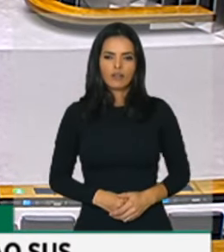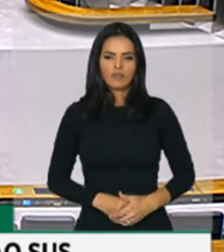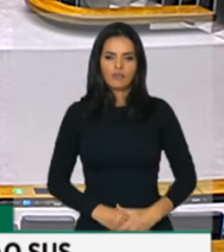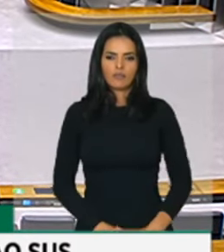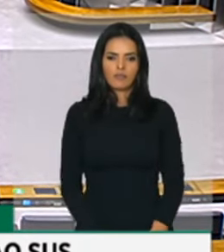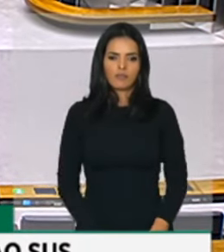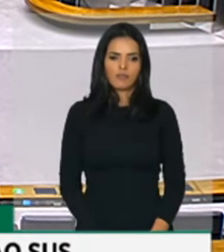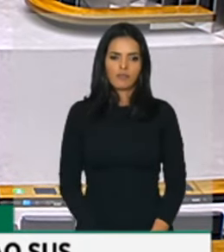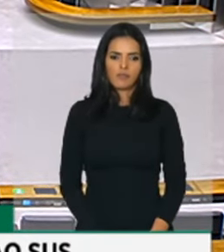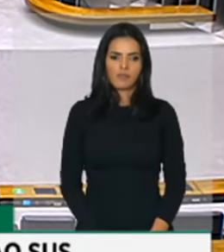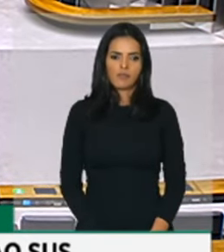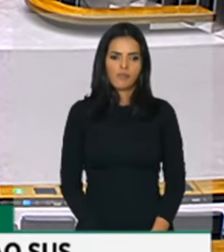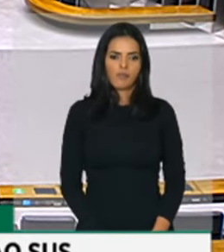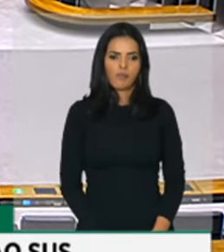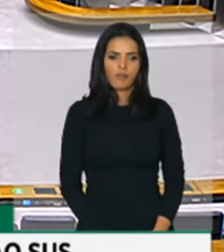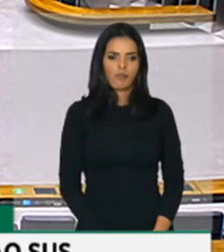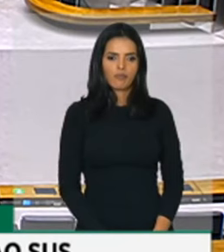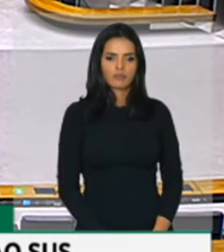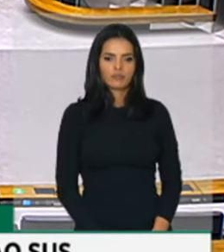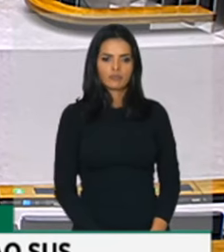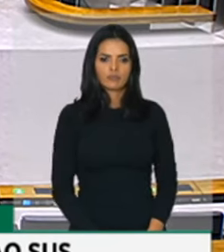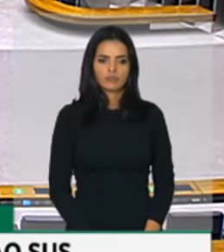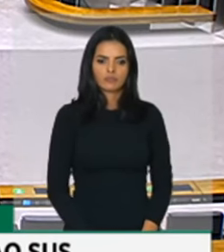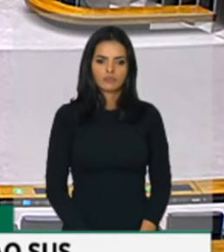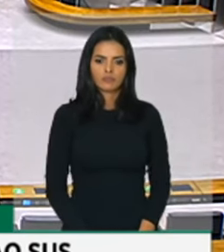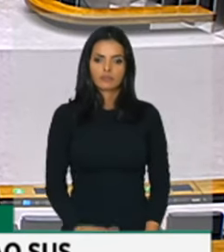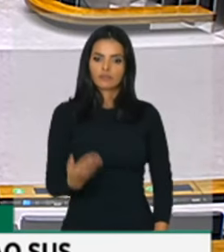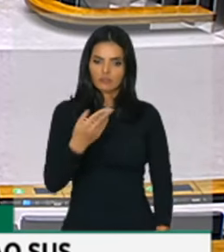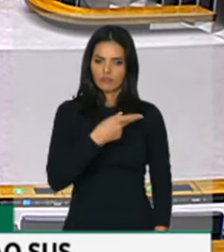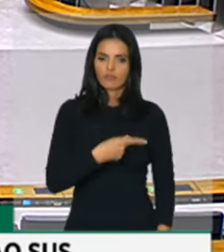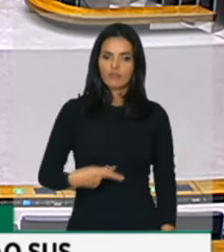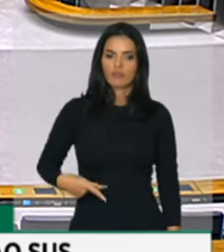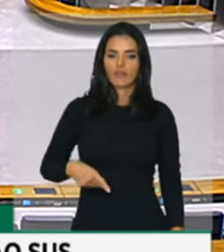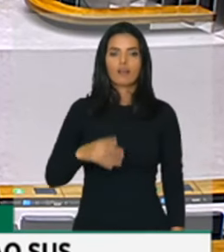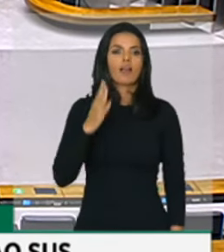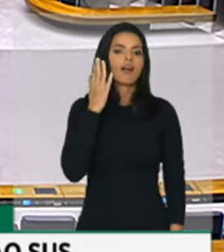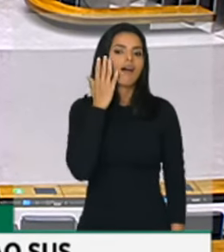PARA O DEPUTADO ISNALDO BULHÕES PELO TEMPO DE LIDERANÇA DO MDB. -- [DEPUTADO]: PRESIDENTE